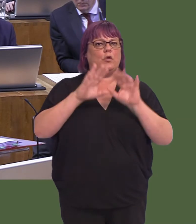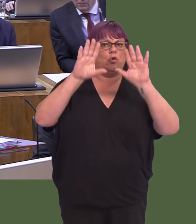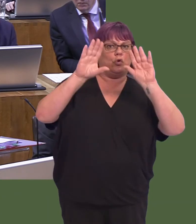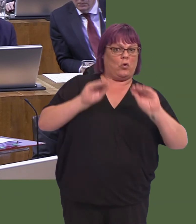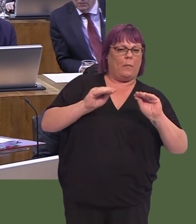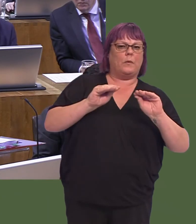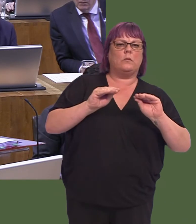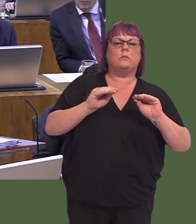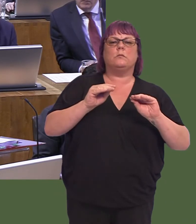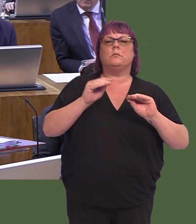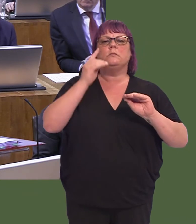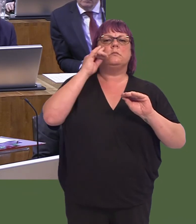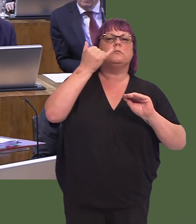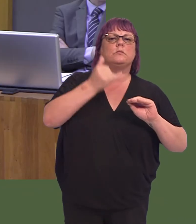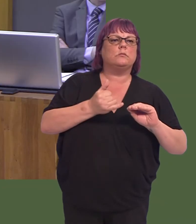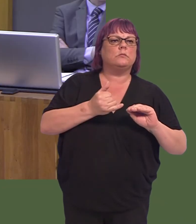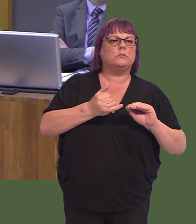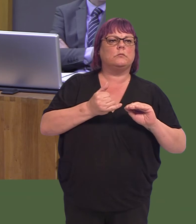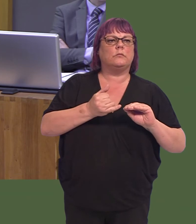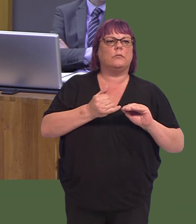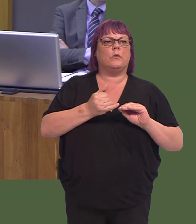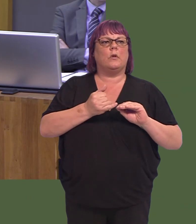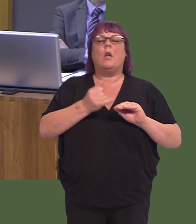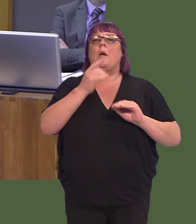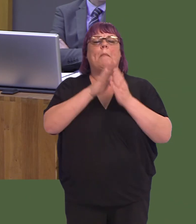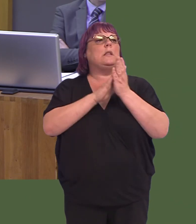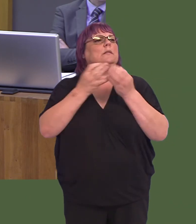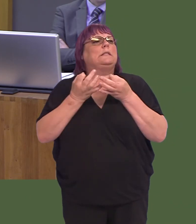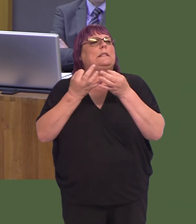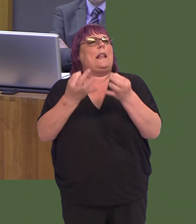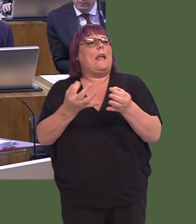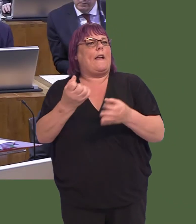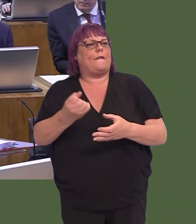yna broblem ynglyn ‚'r ffaith eich bod chi'n gorfod aros ac wedyn symud ymlaen. I fi, mae yna ddau beth.